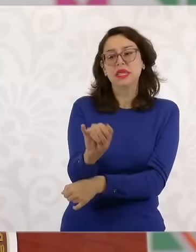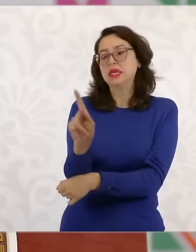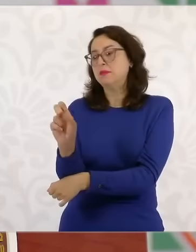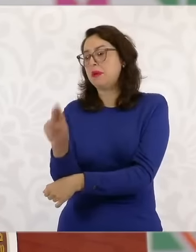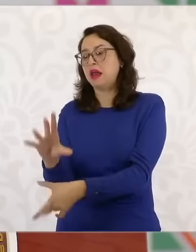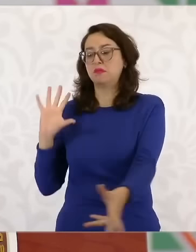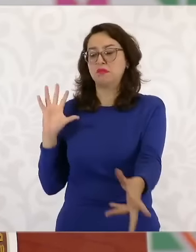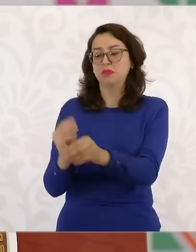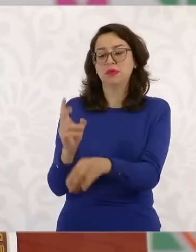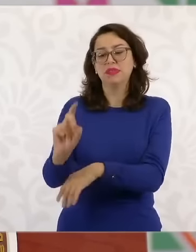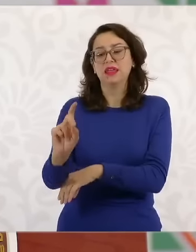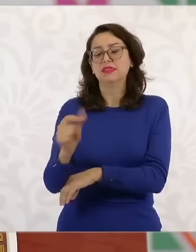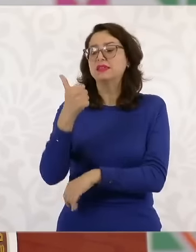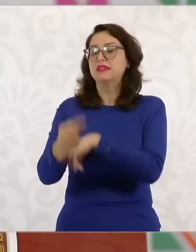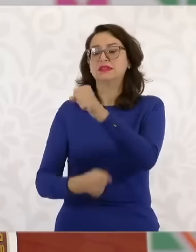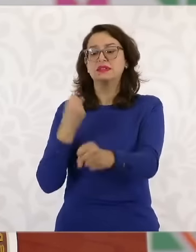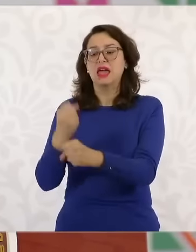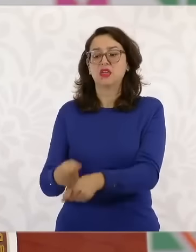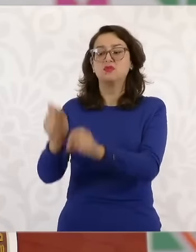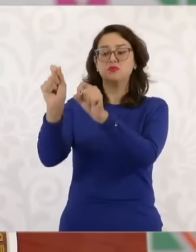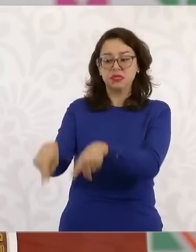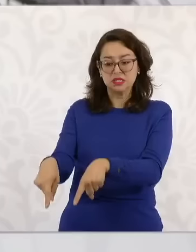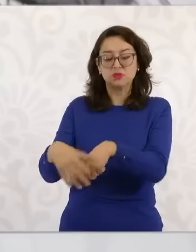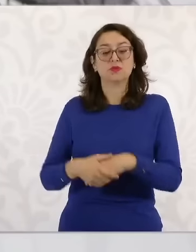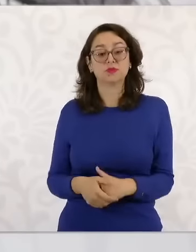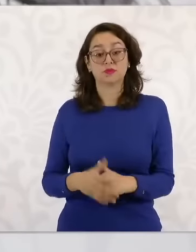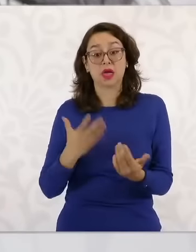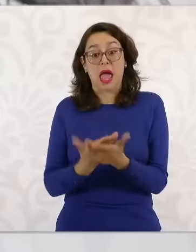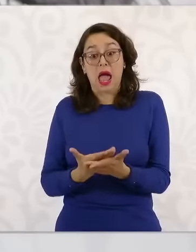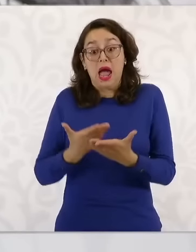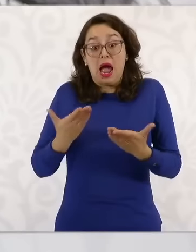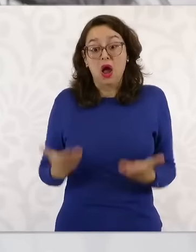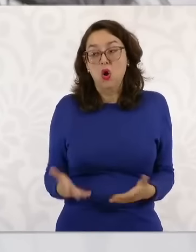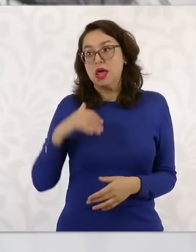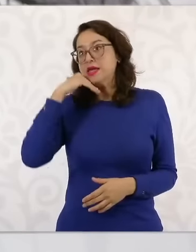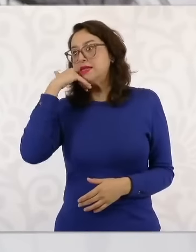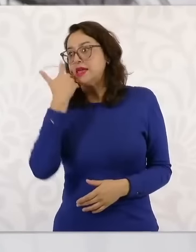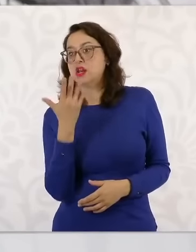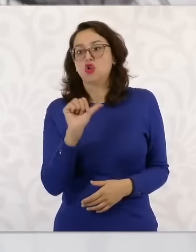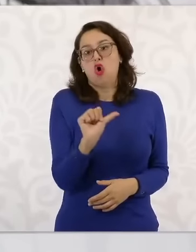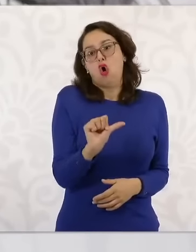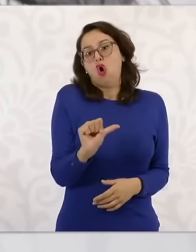Entonces sí, pues están buscando. Es cierto. Eh,